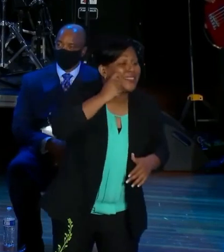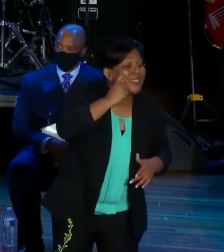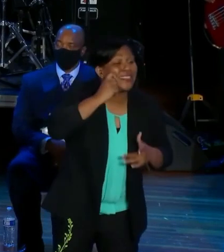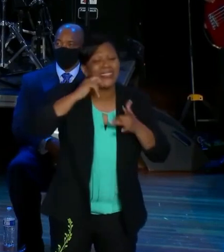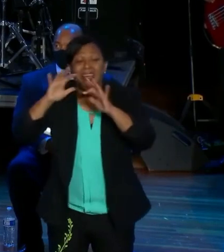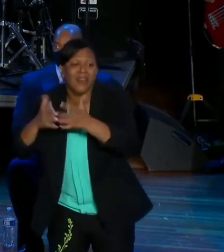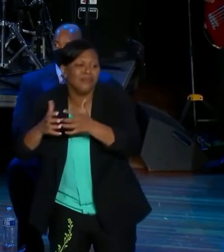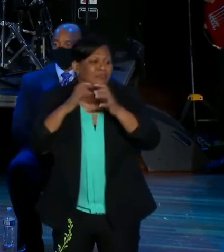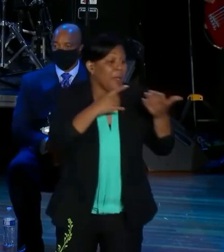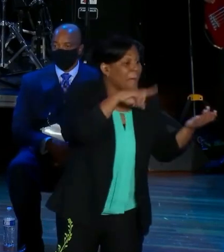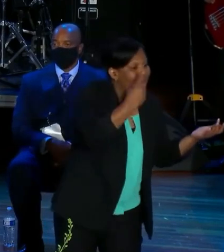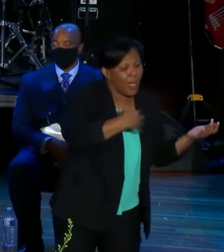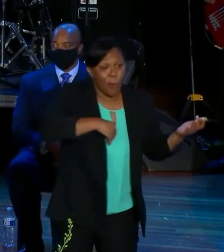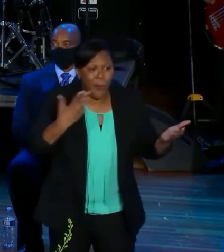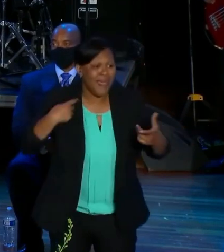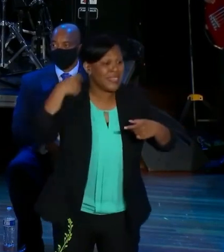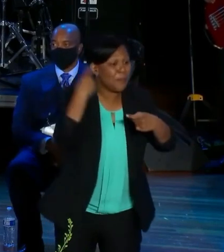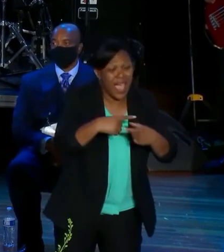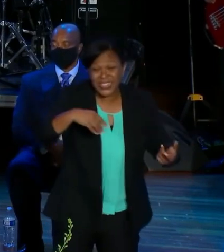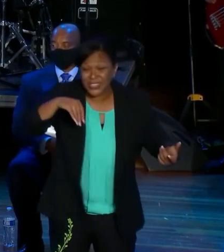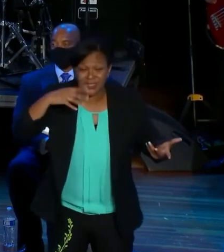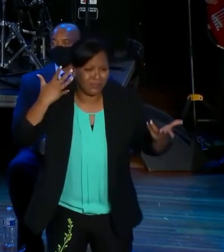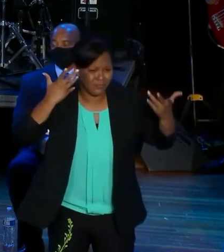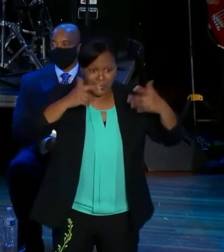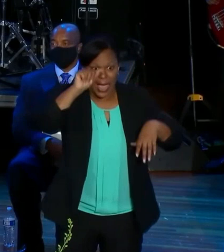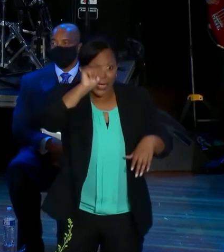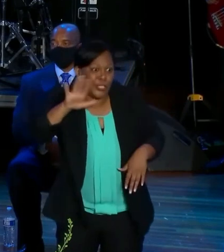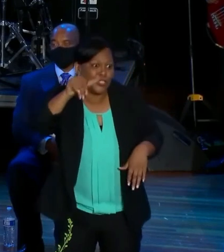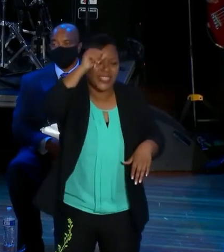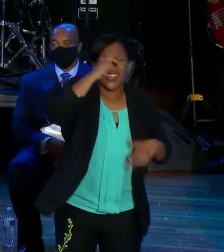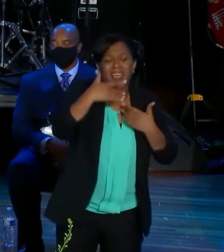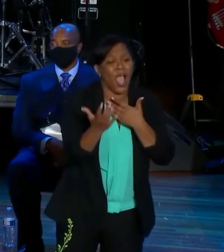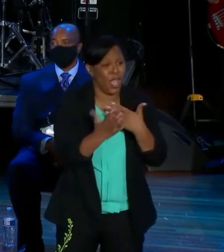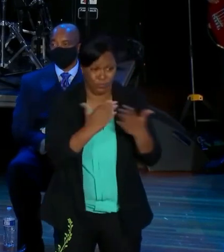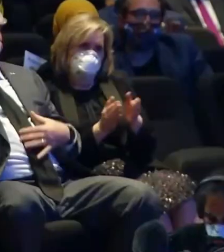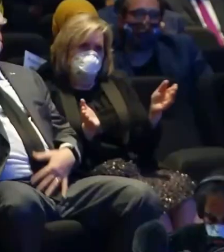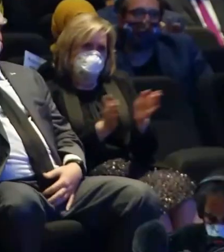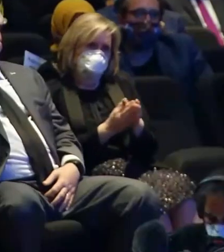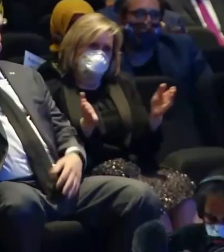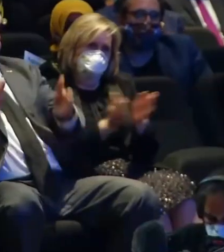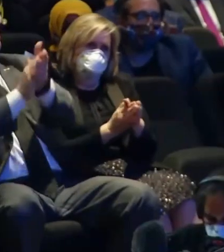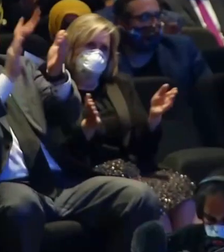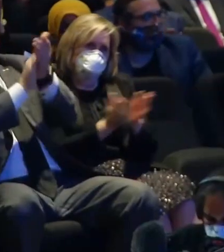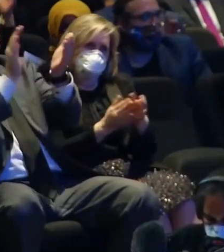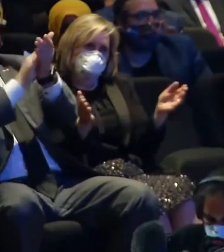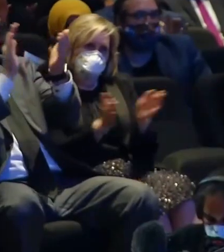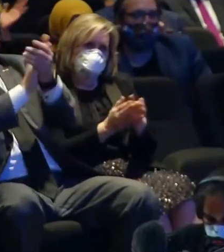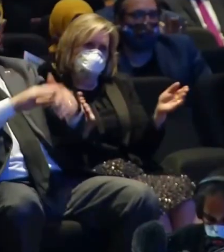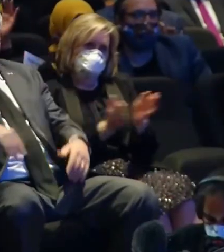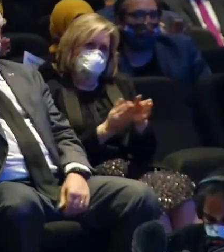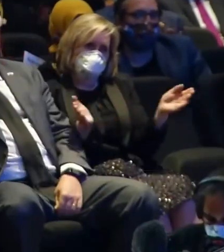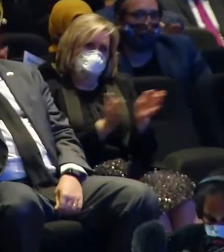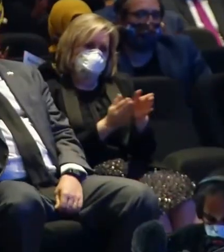och säga dem:"Detta är tiden att stoppa detta!"